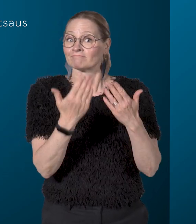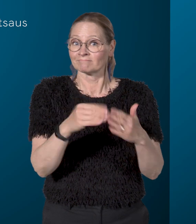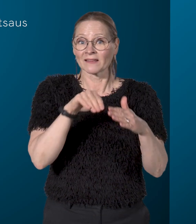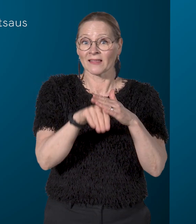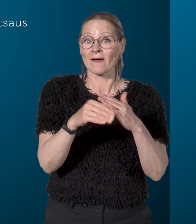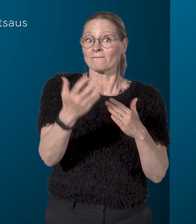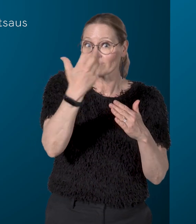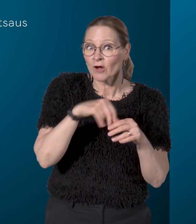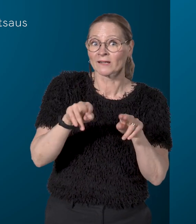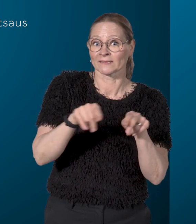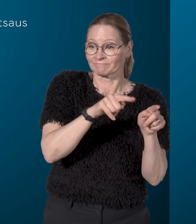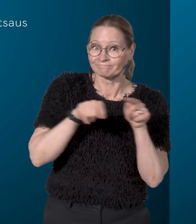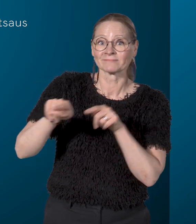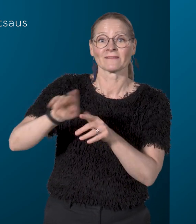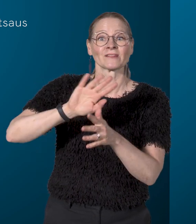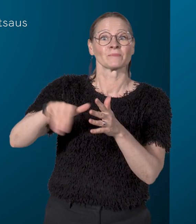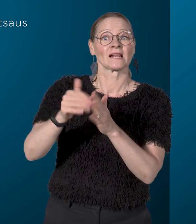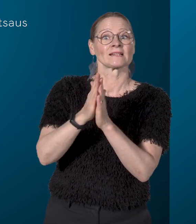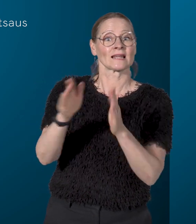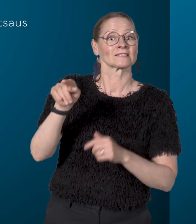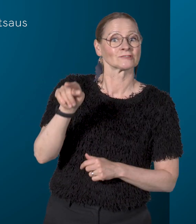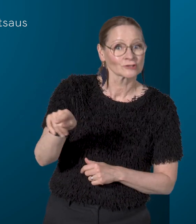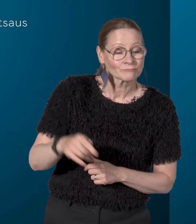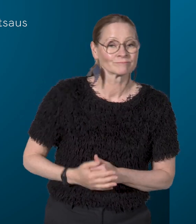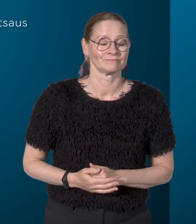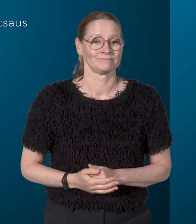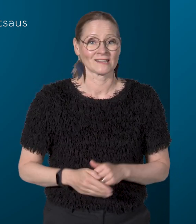Tallenne on nyt katsottavissa Viittomakielisessä kirjastossa.